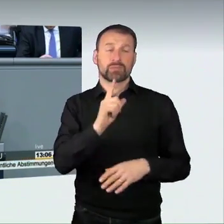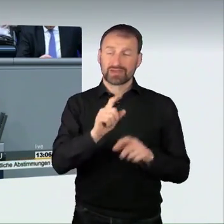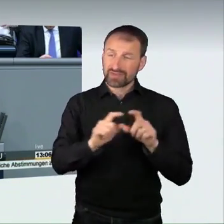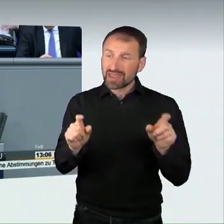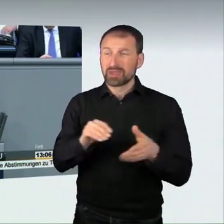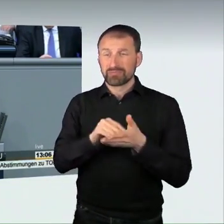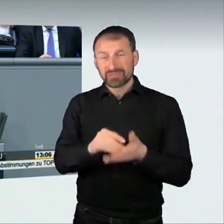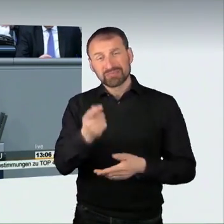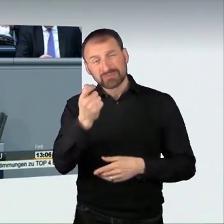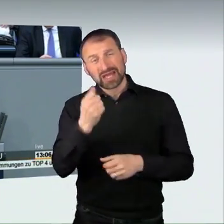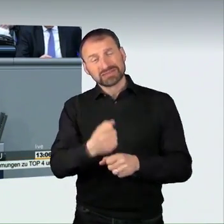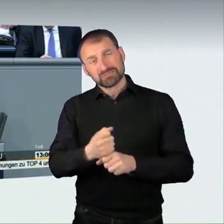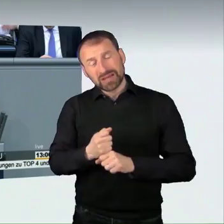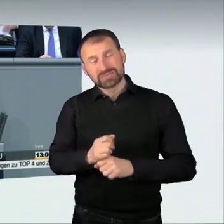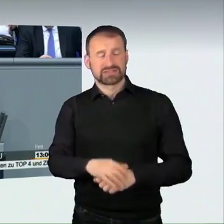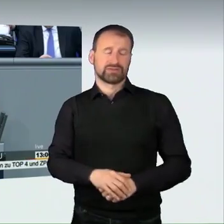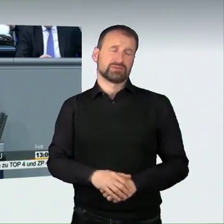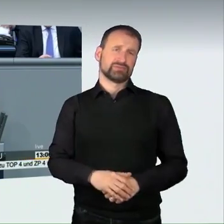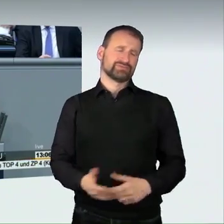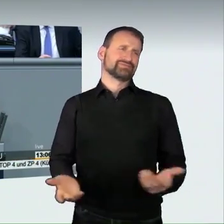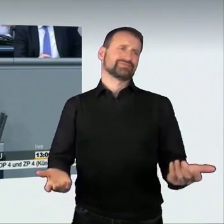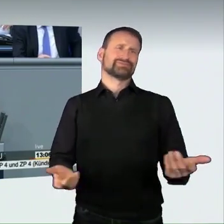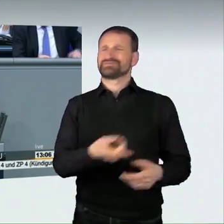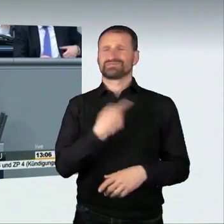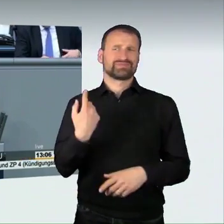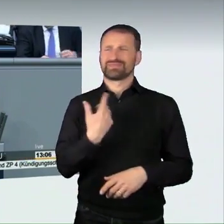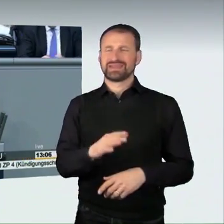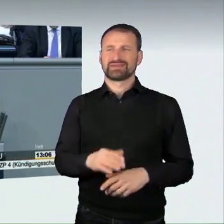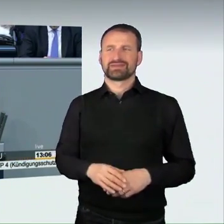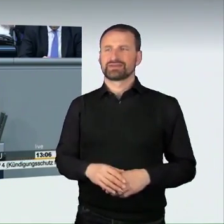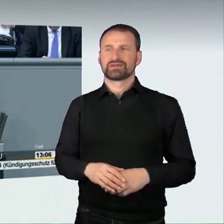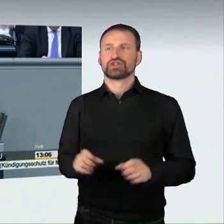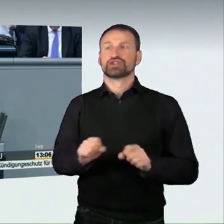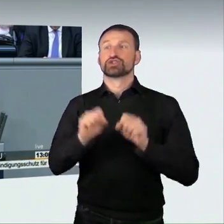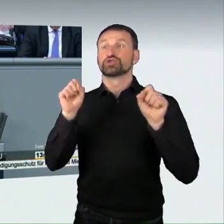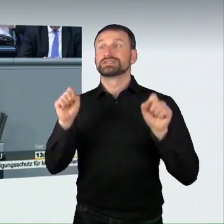ist es ja nicht so, dass wir nicht darauf hingewiesen hätten,